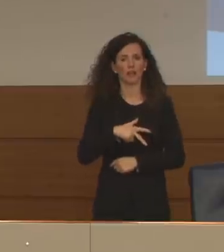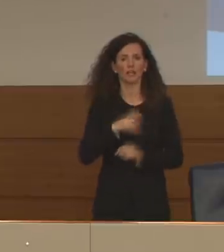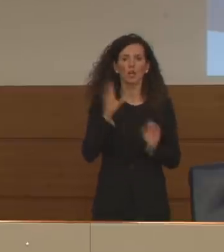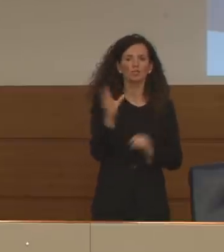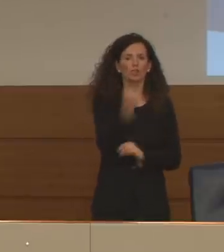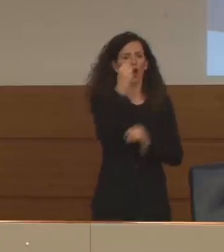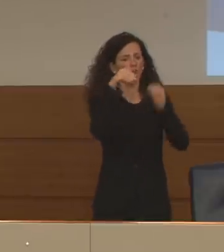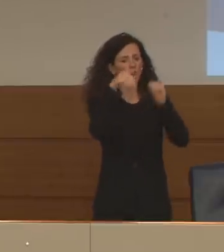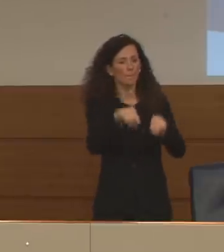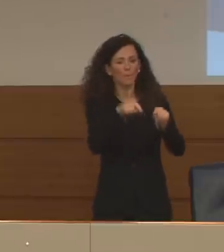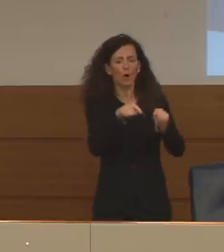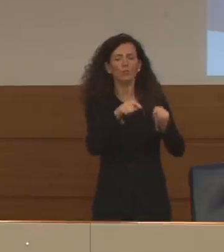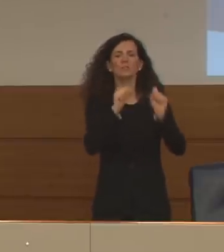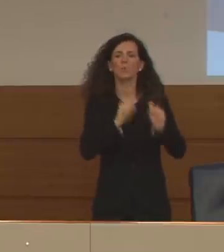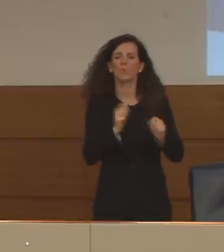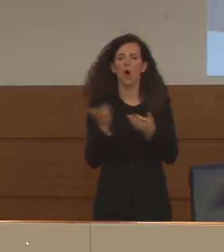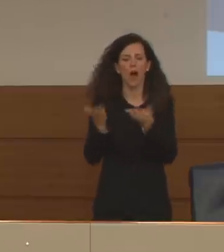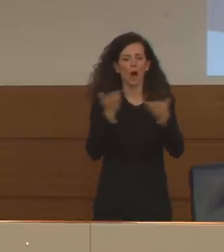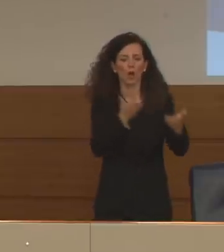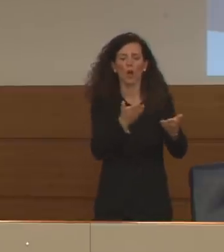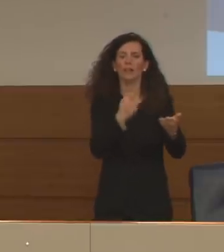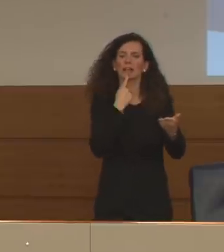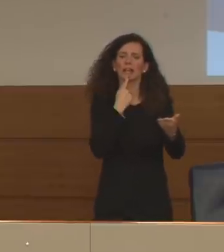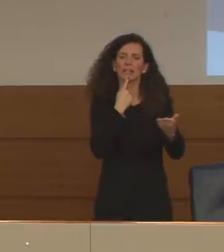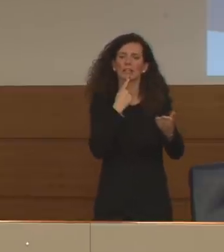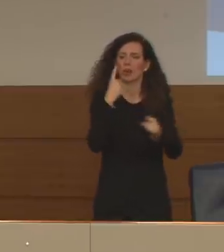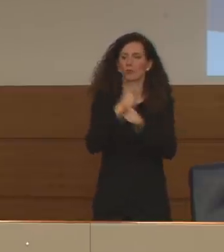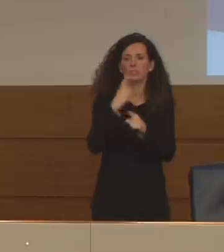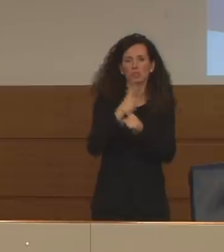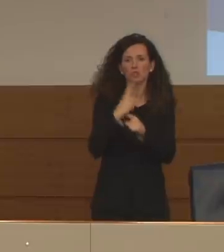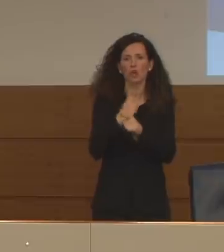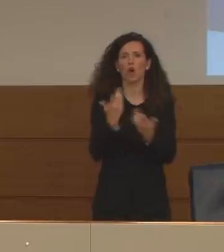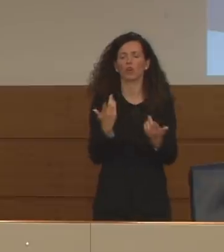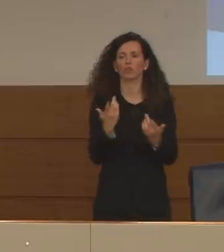poter accogliere e ospitare chi ha bisogno di avere anche un periodo di